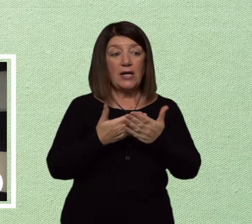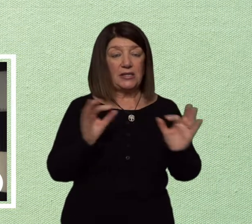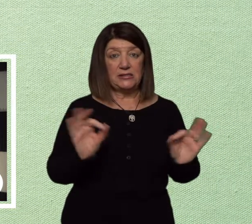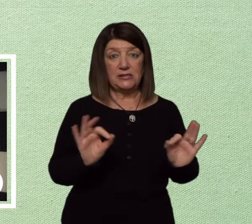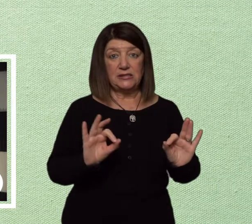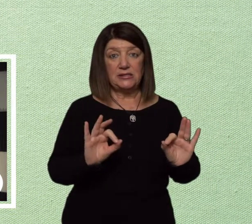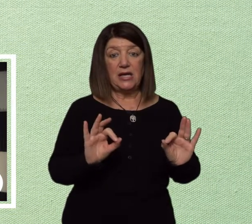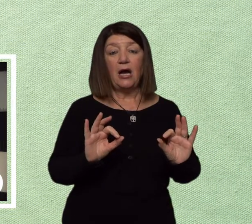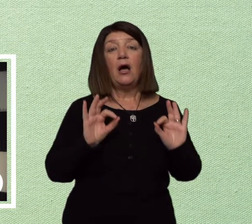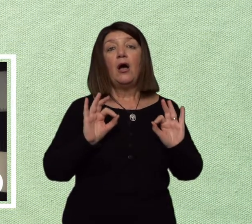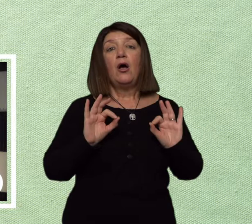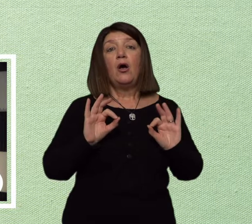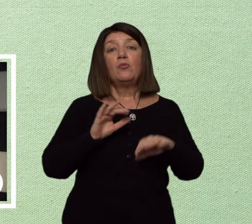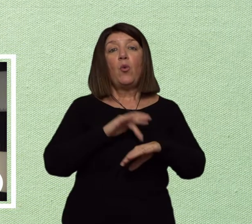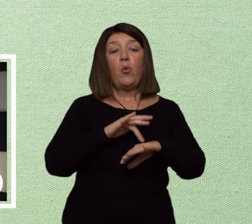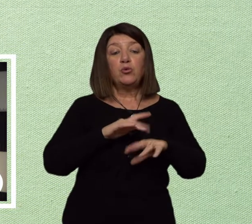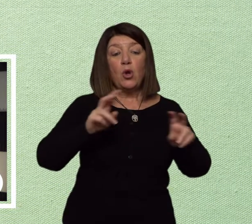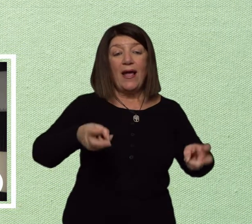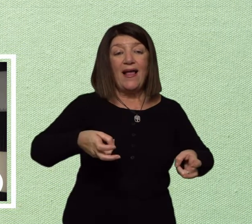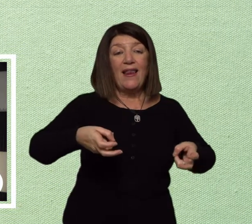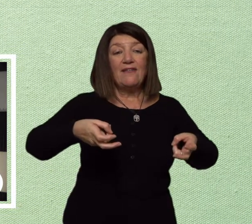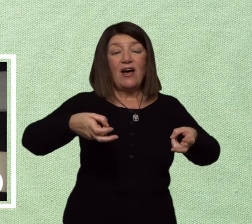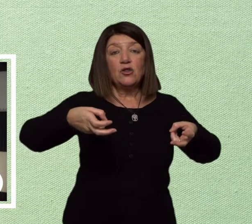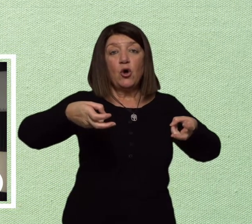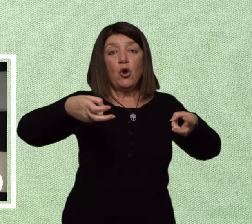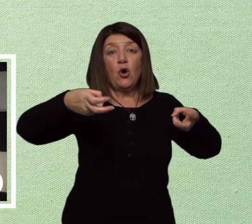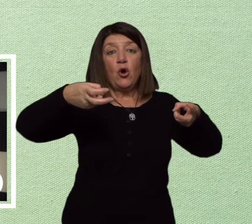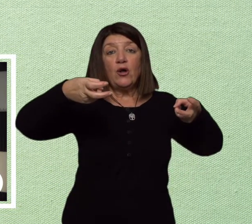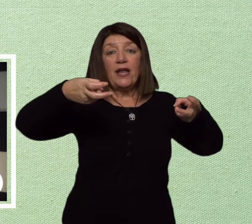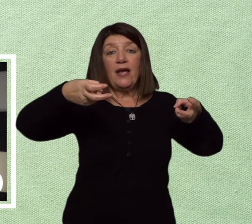magari al di là dell'uso dell'elevatore, per esempio sostenere entrambi gli arti